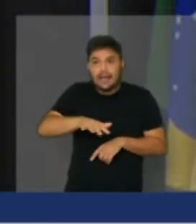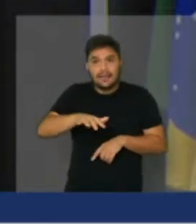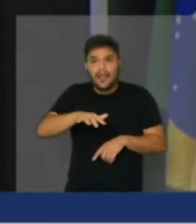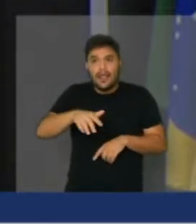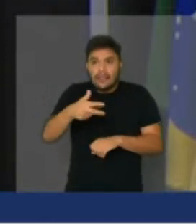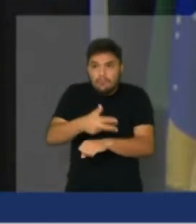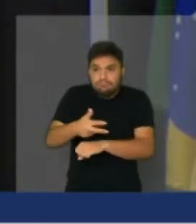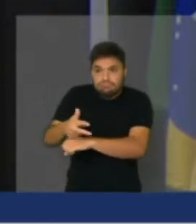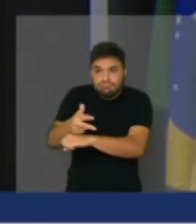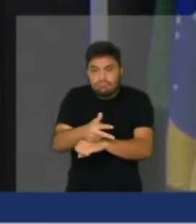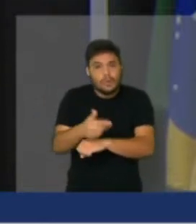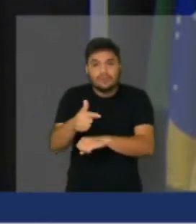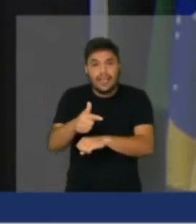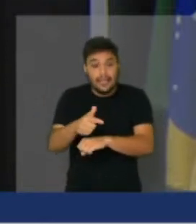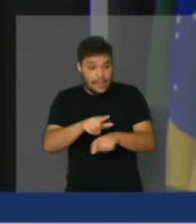HÁ PONTOS CEGOS. ENTÃO... SENHORES, NÃO, EU NÃO